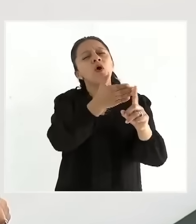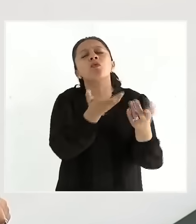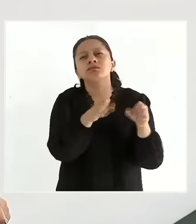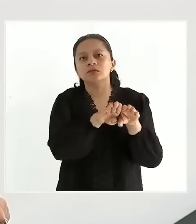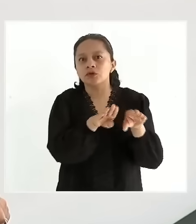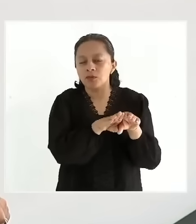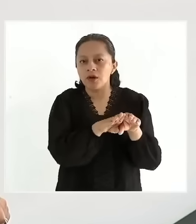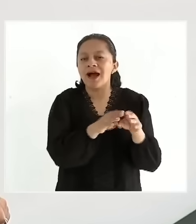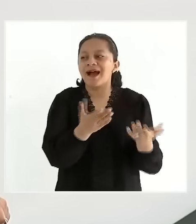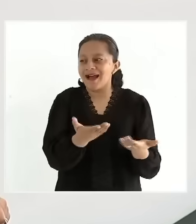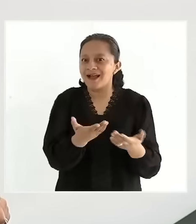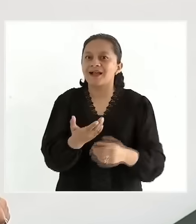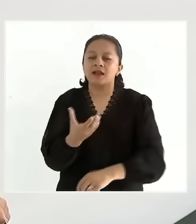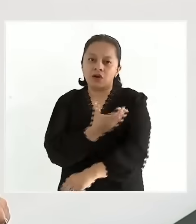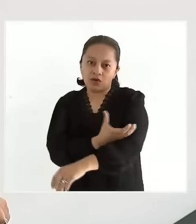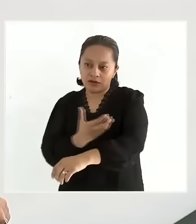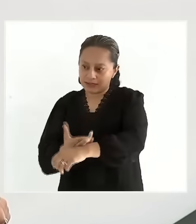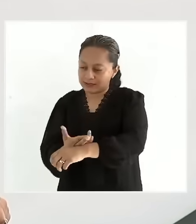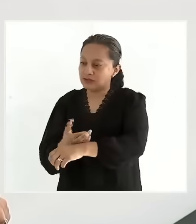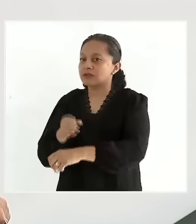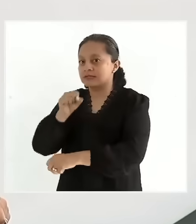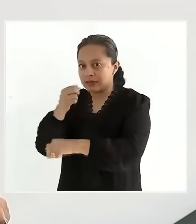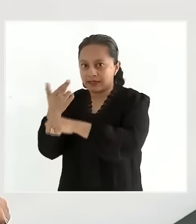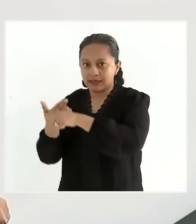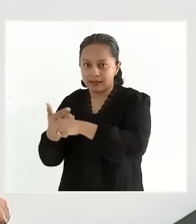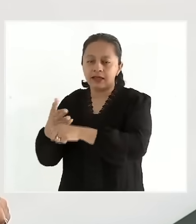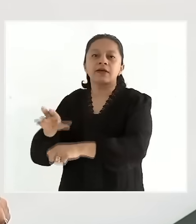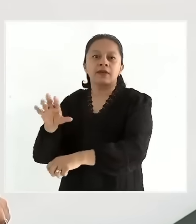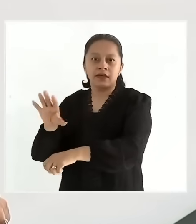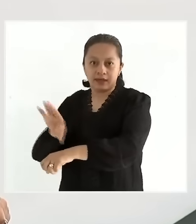extraordinaria coordinación de la secretaria de Energía, la maestra Lucelena González,